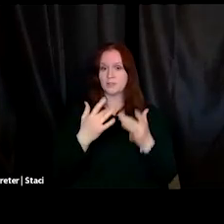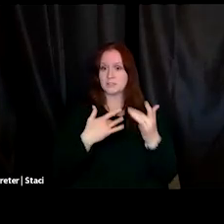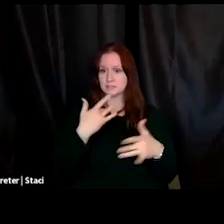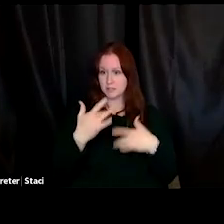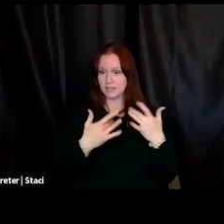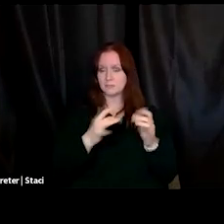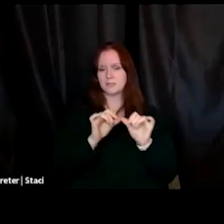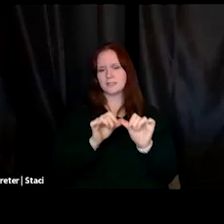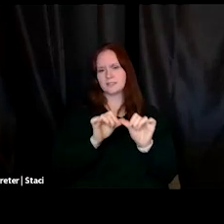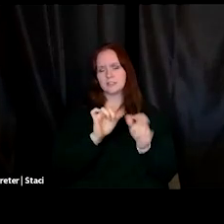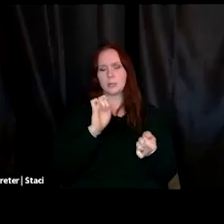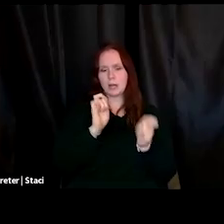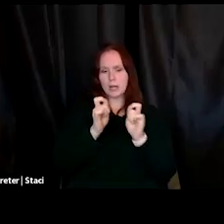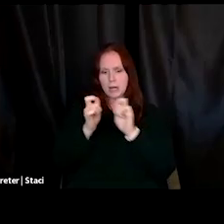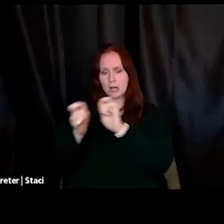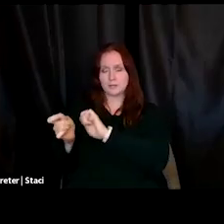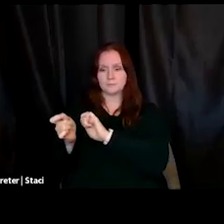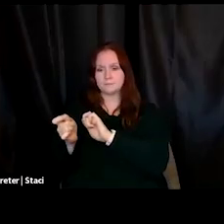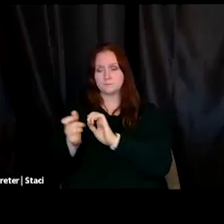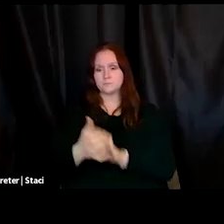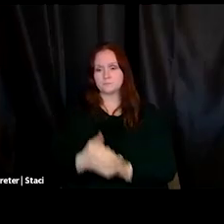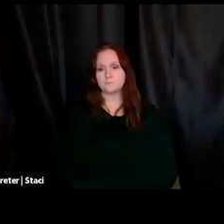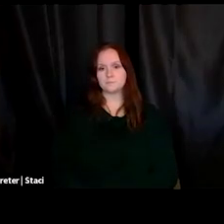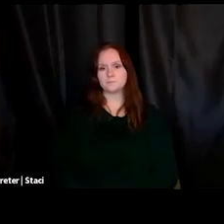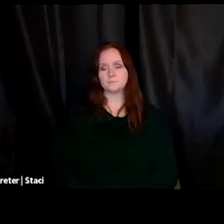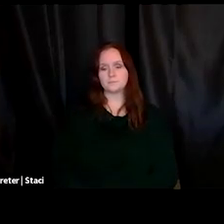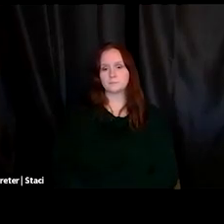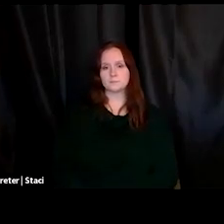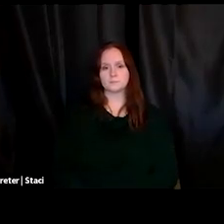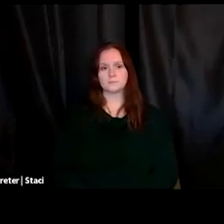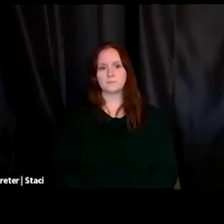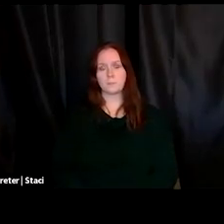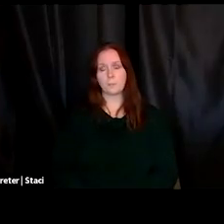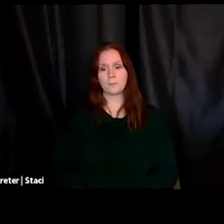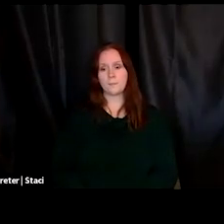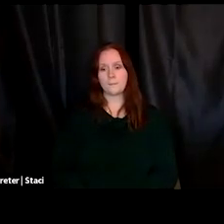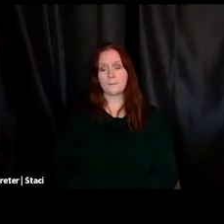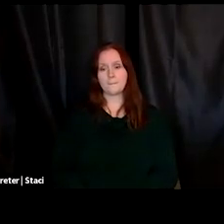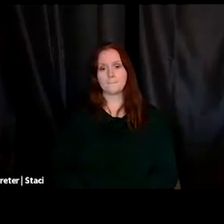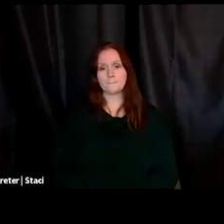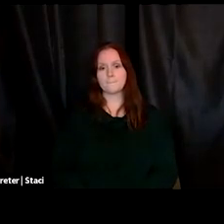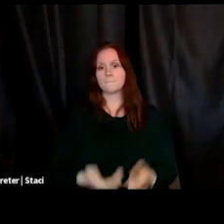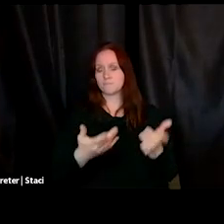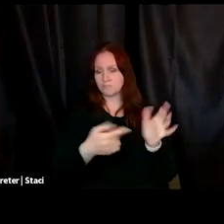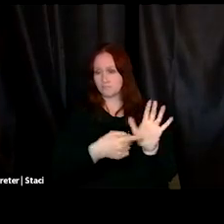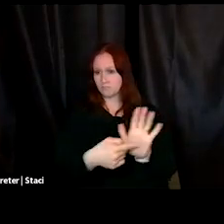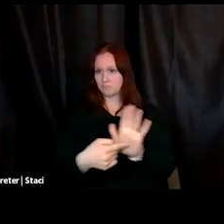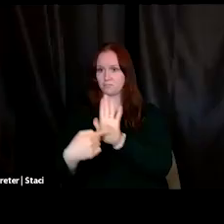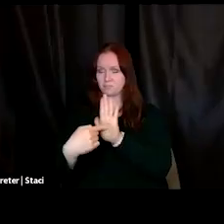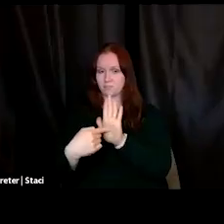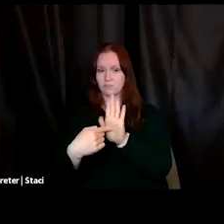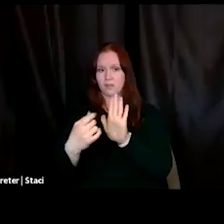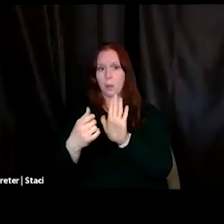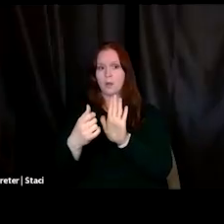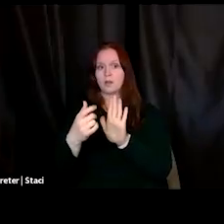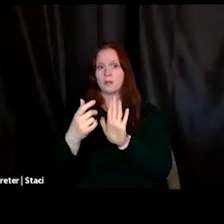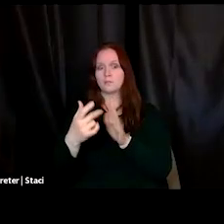Sigo el modelo SOAR bastante de cerca y solo agrego algunos ajustes aquí y allá para modificarlo para PATH.